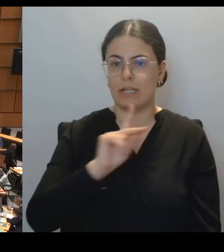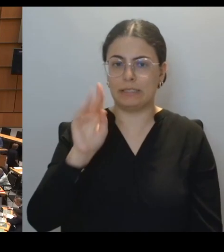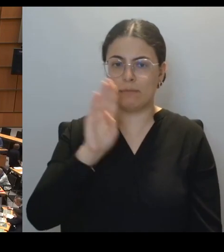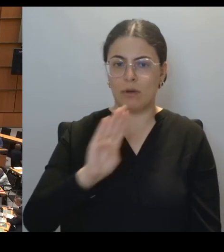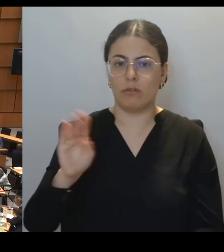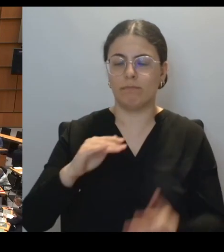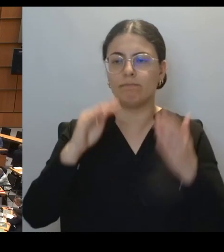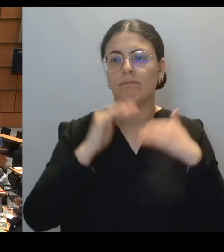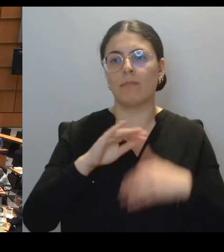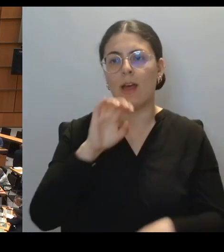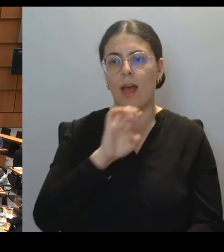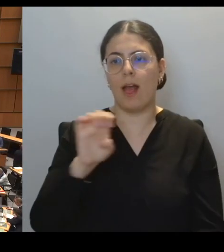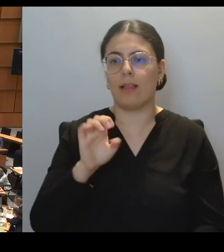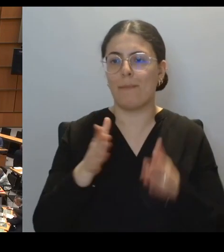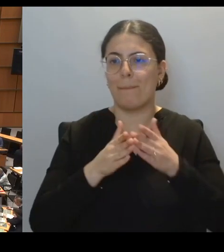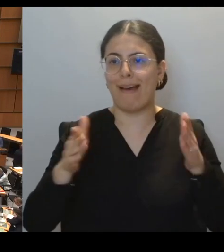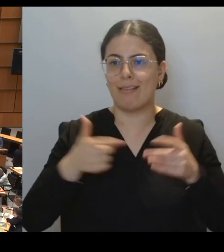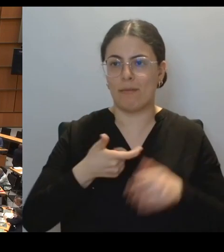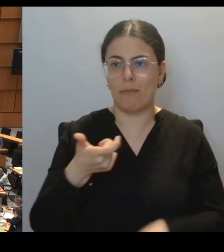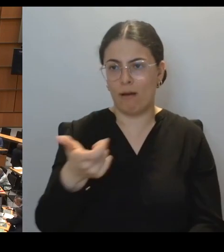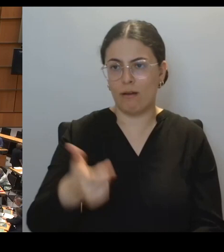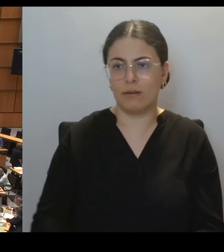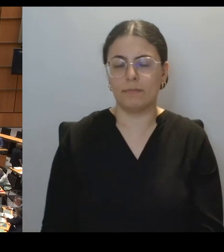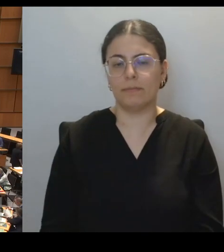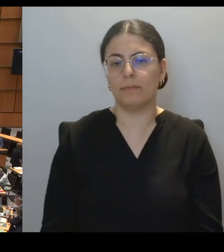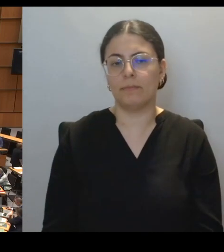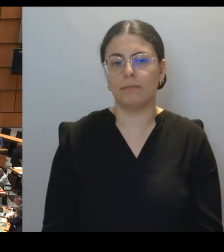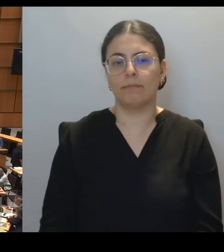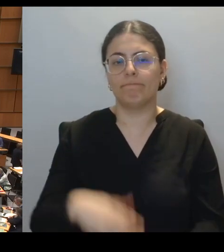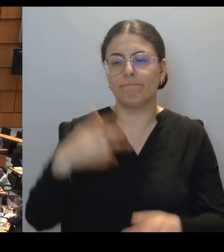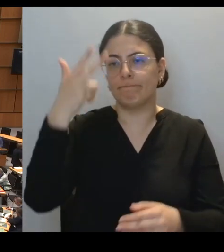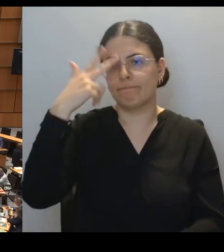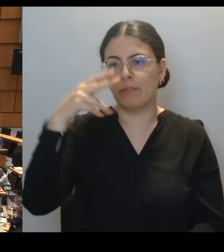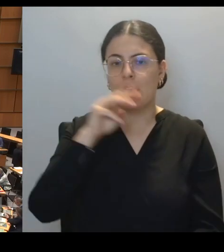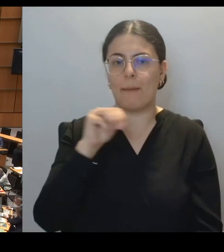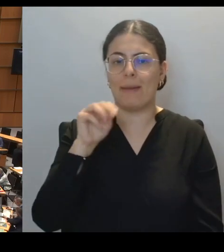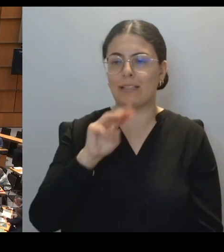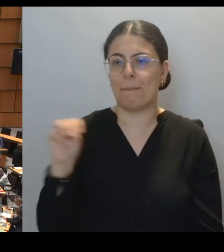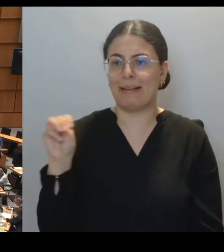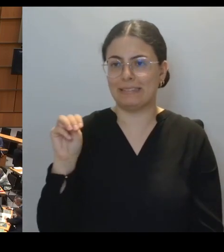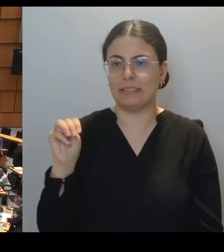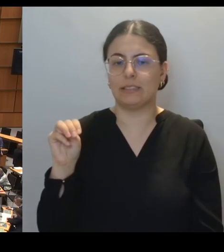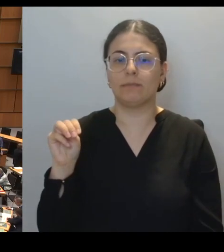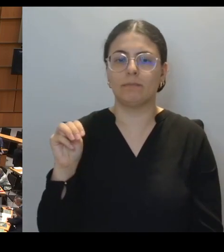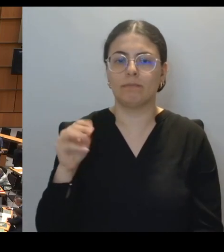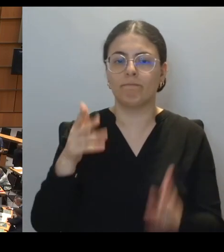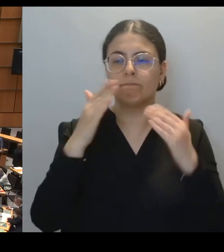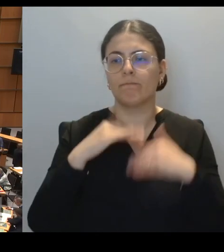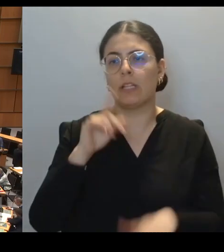Herr Martin Matz, Frau Bettina Meißner, Herr Heiko Melzer,